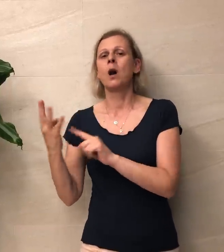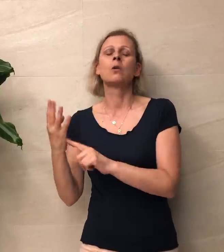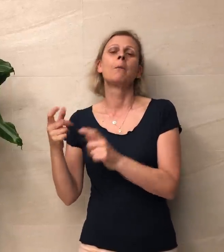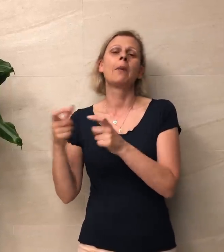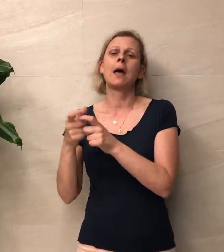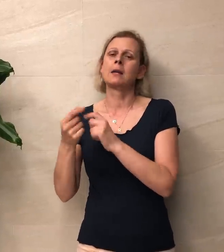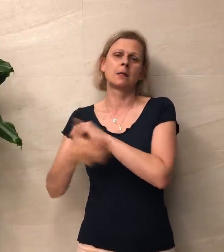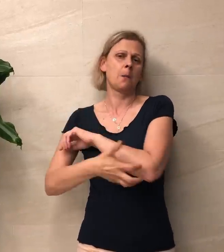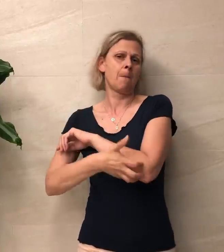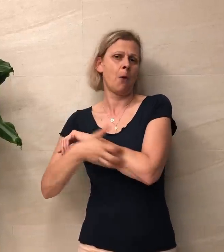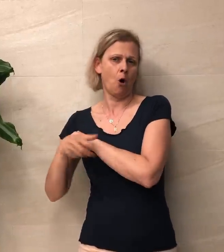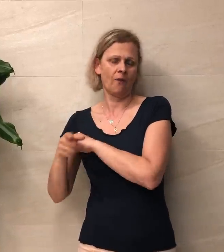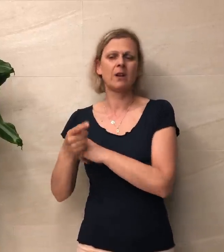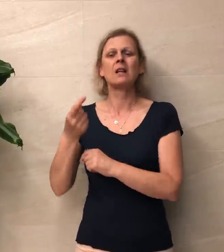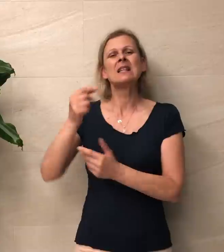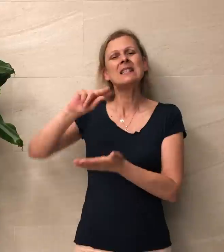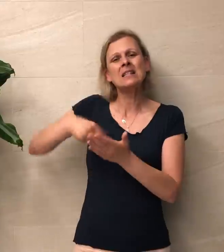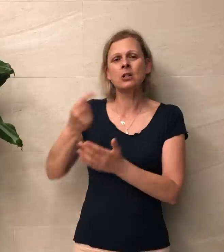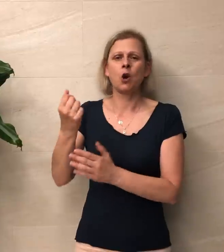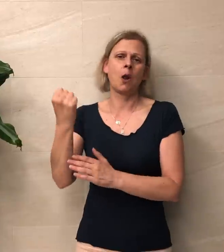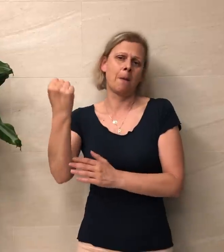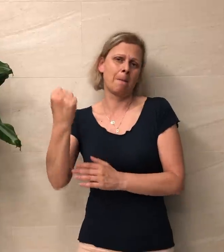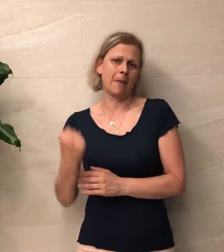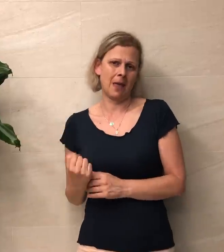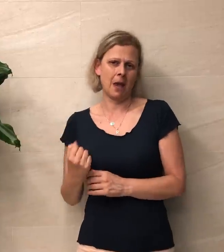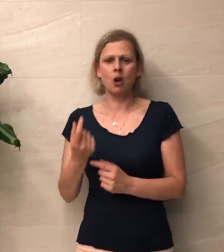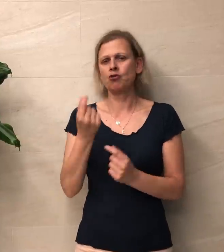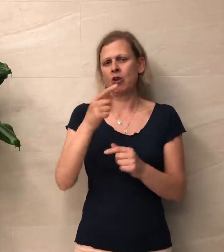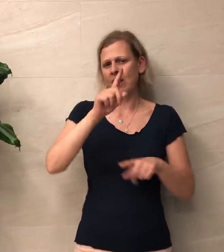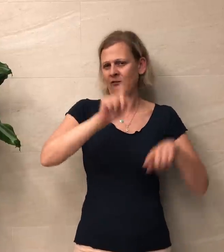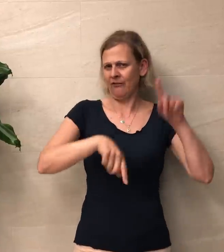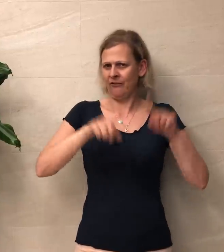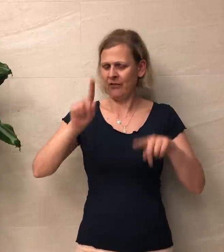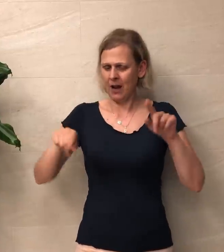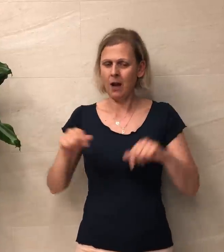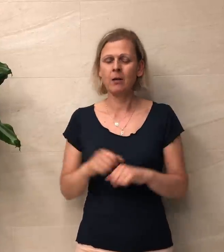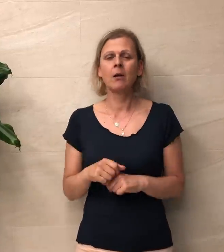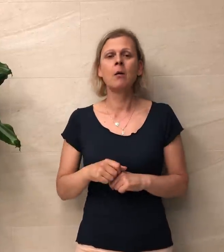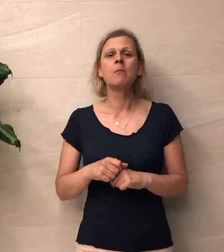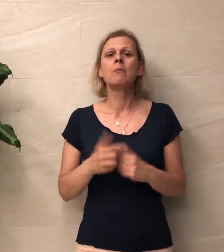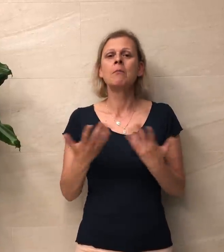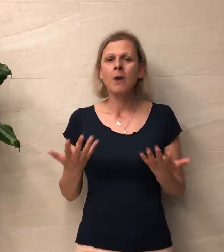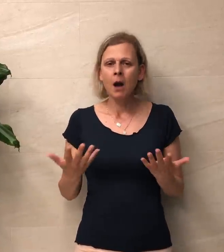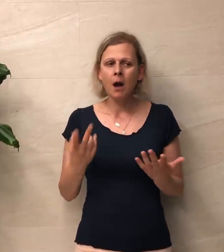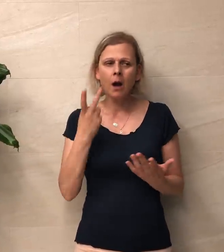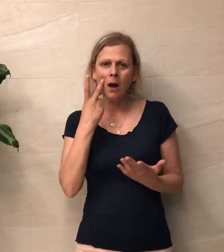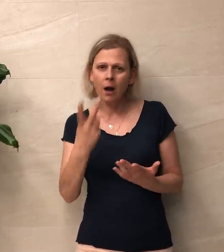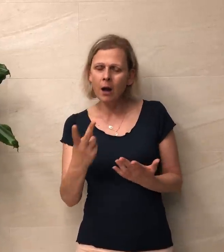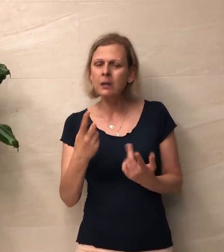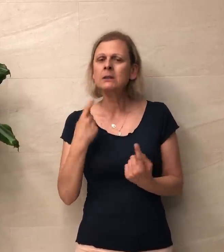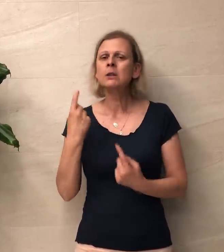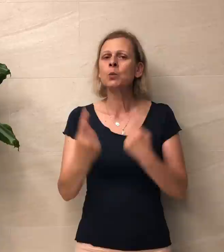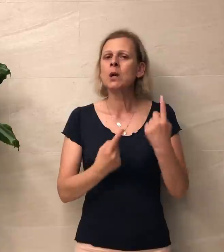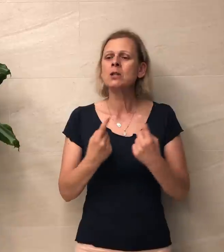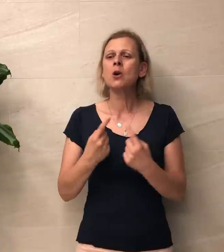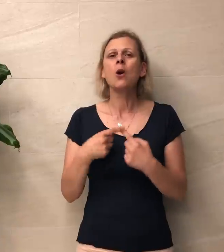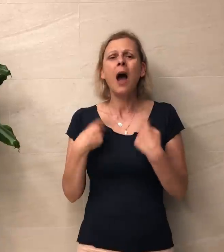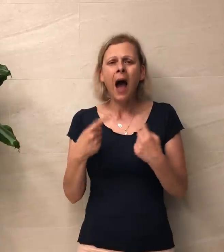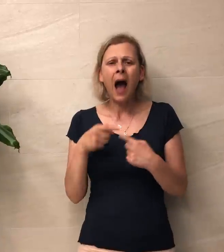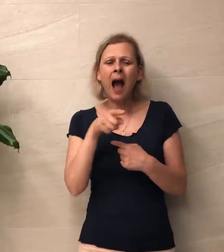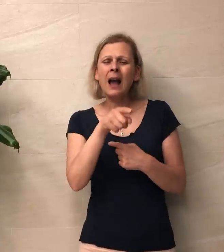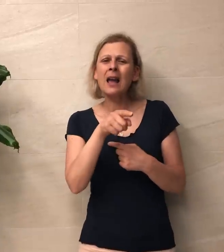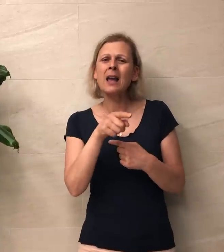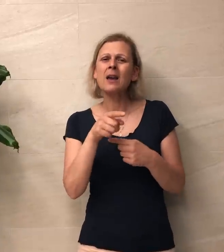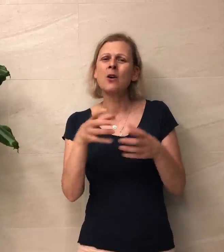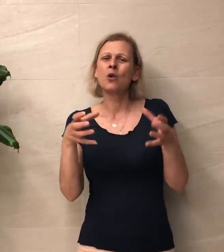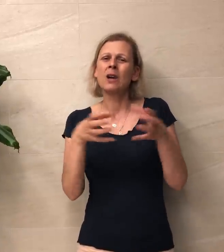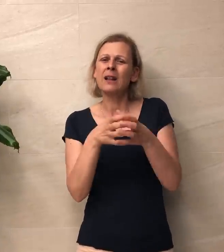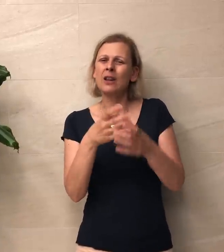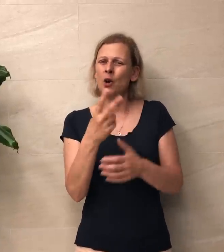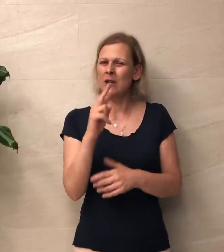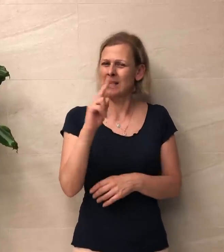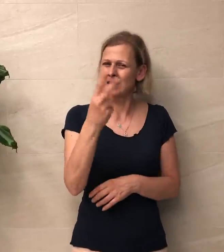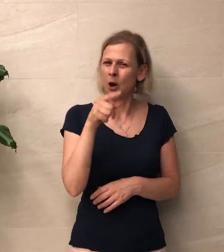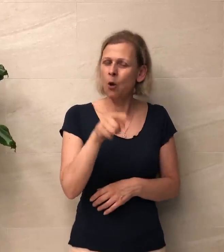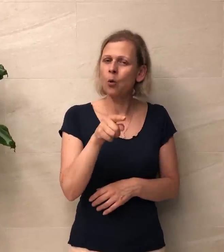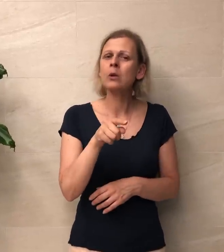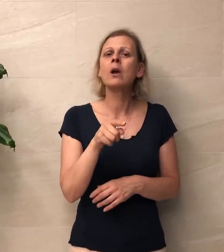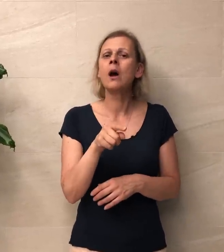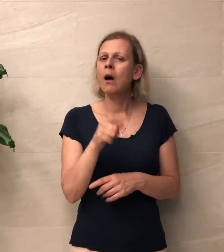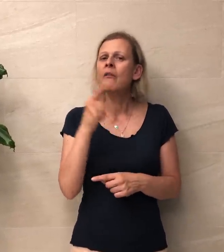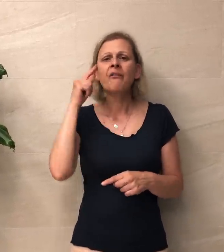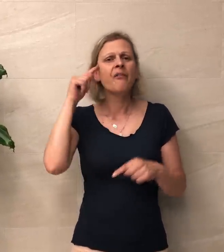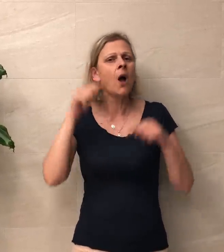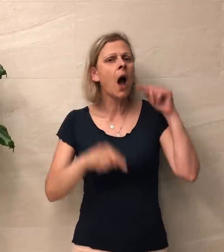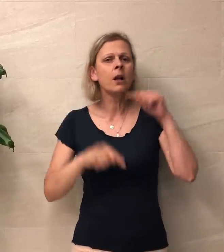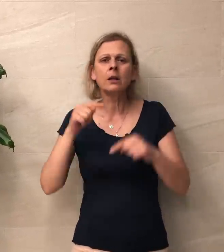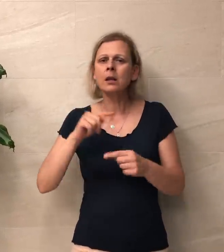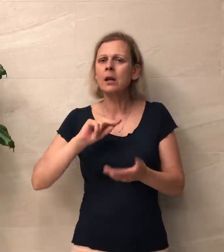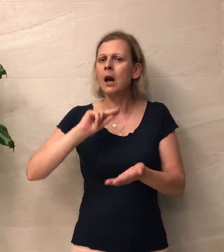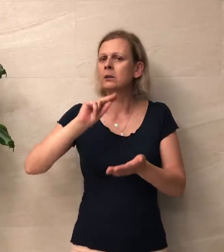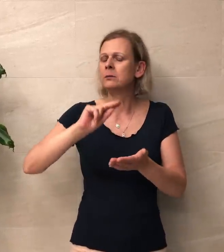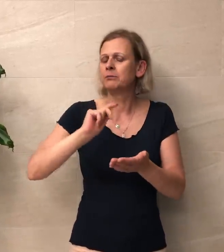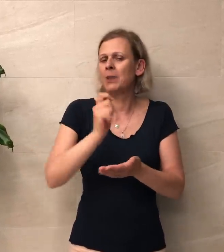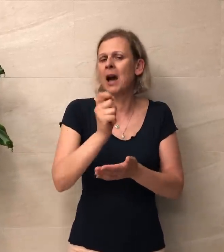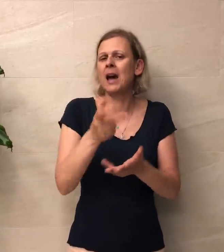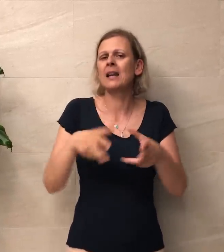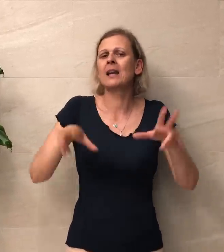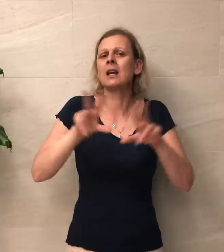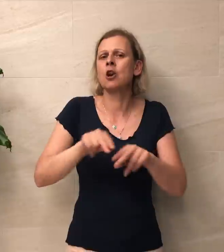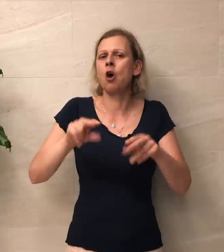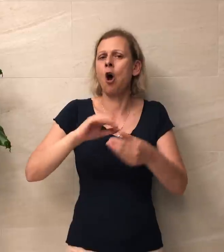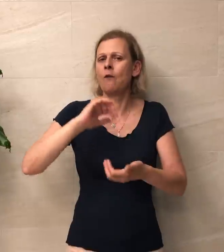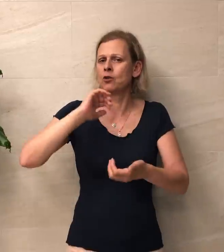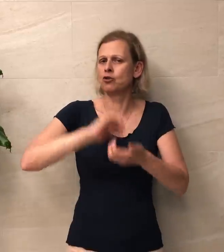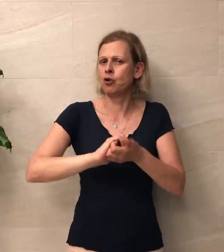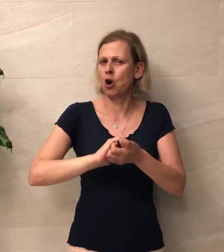quattro di cui fanno parte gli Stati indigenti che versano una quota associativa più bassa. Le tariffe sono dunque diverse. Ci si è resi conto però, che anche alcune